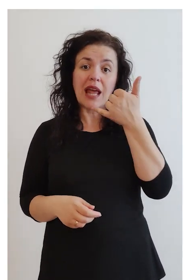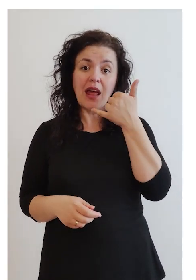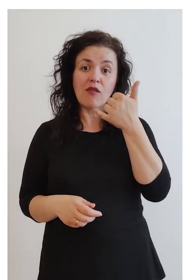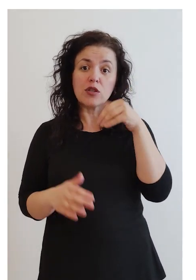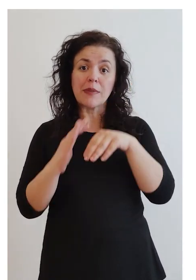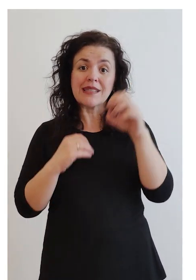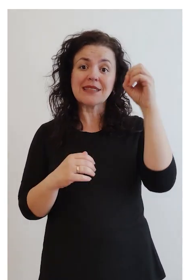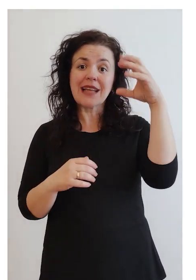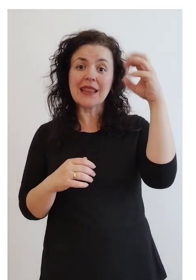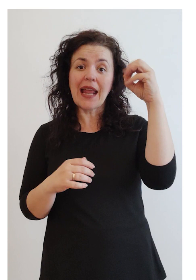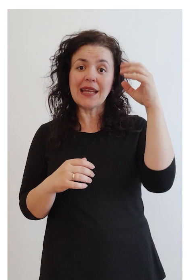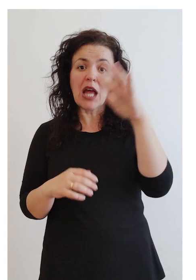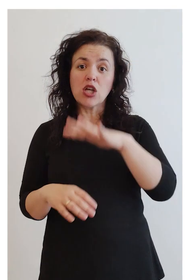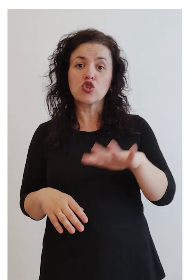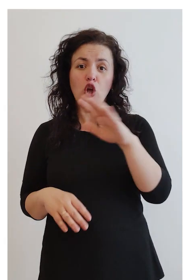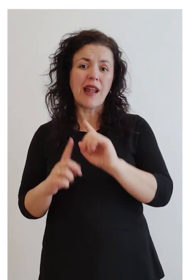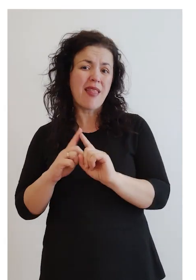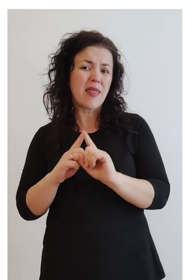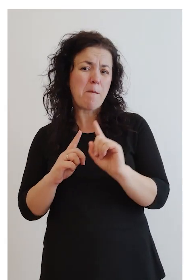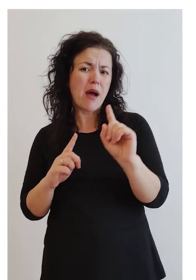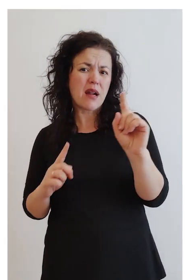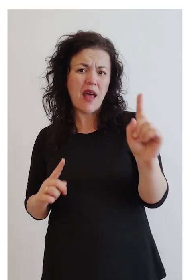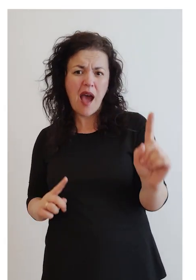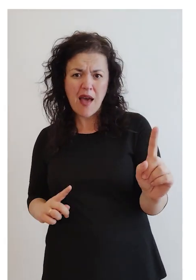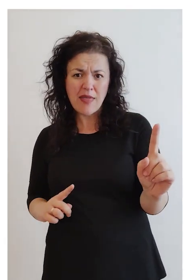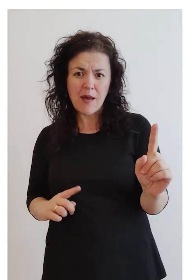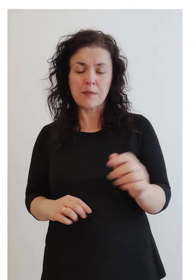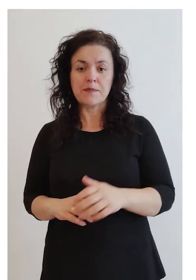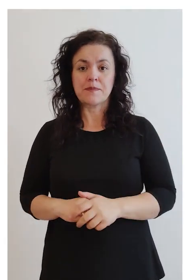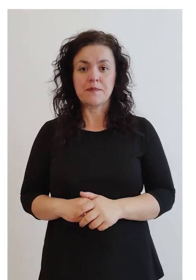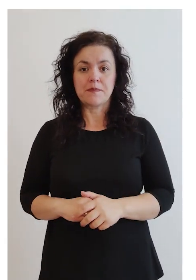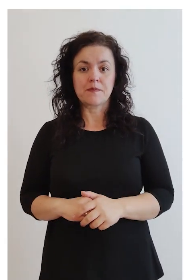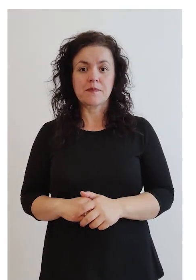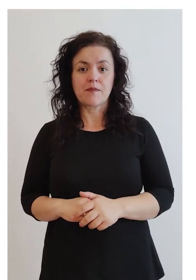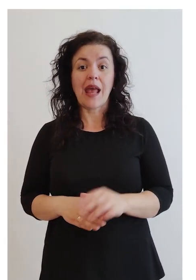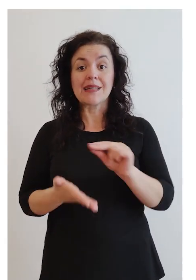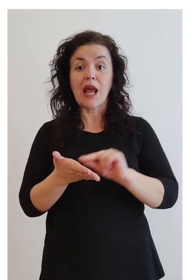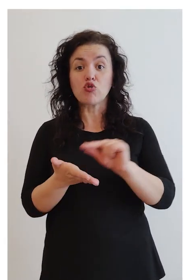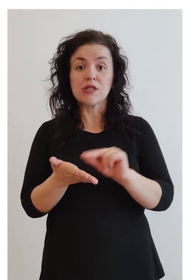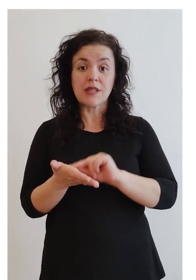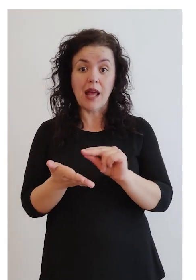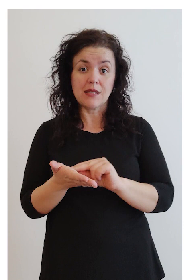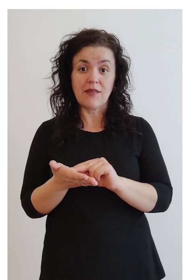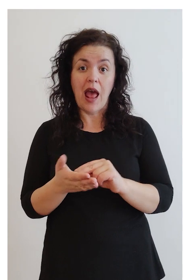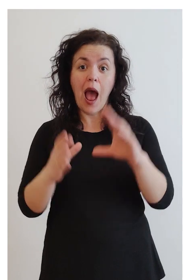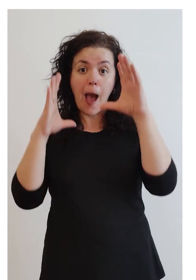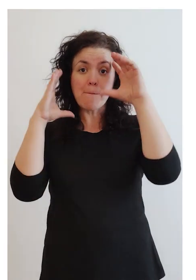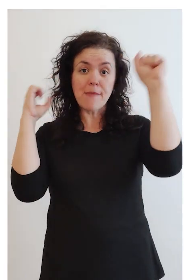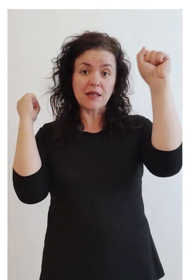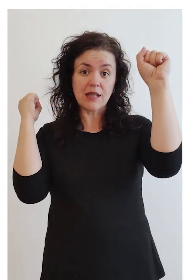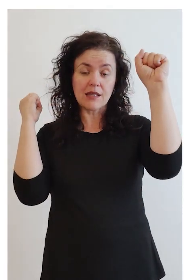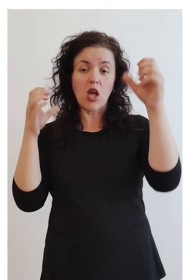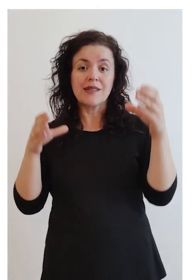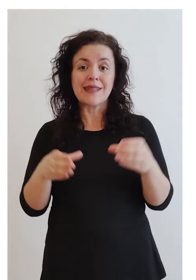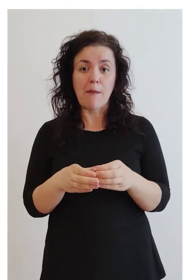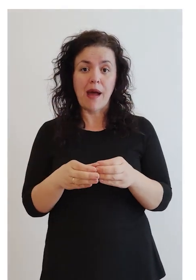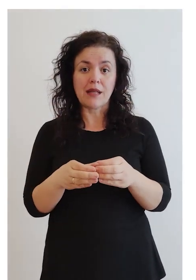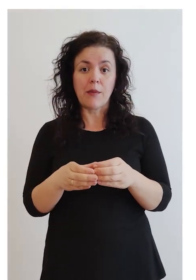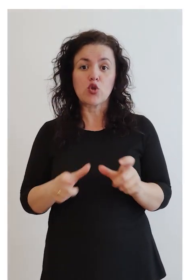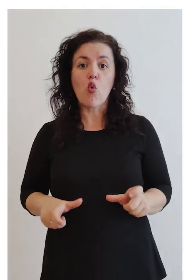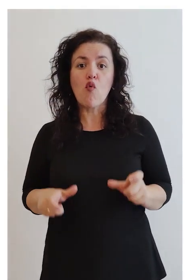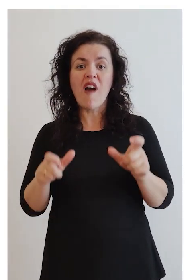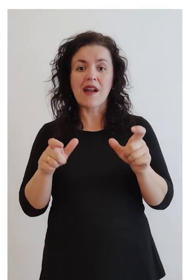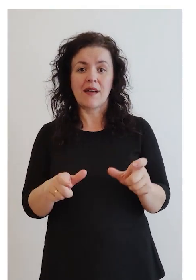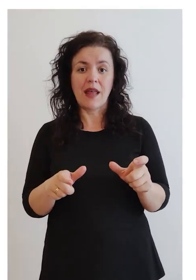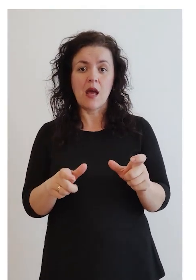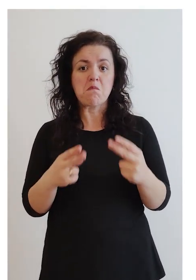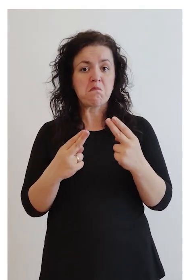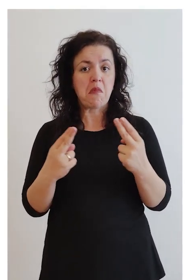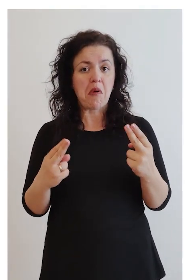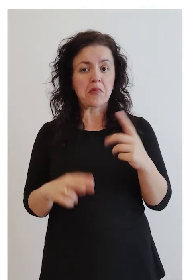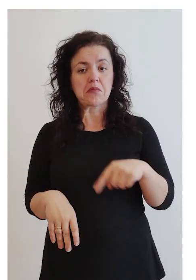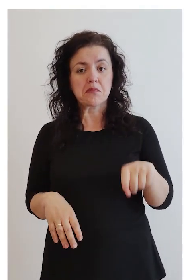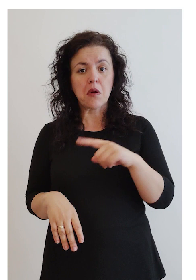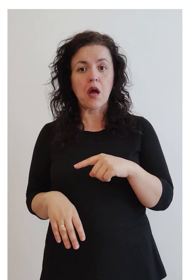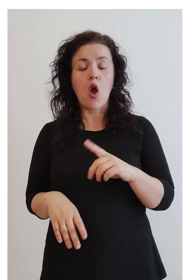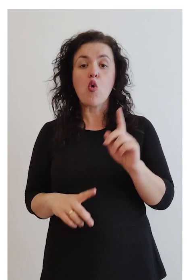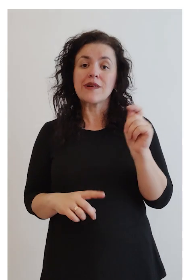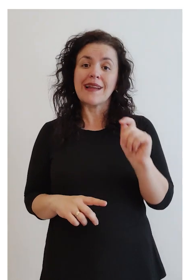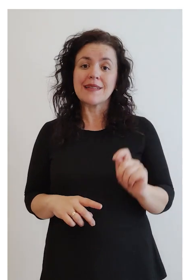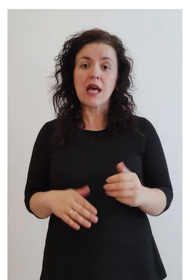Înregistrați-vă la ambasada sau departamentul guvernamental relevant. Unele țări oferă o facilitate online pentru a face acest lucru.